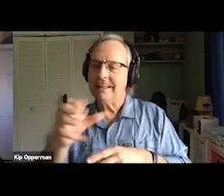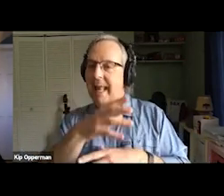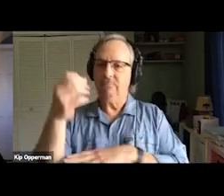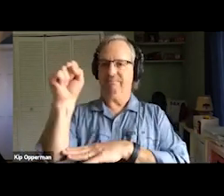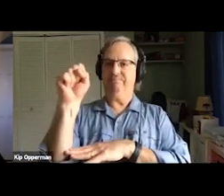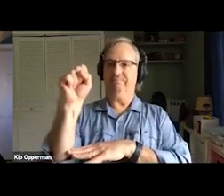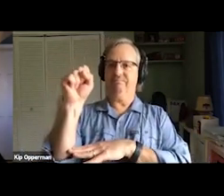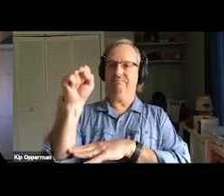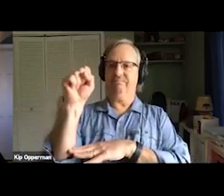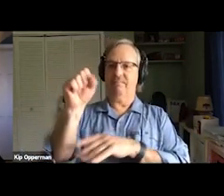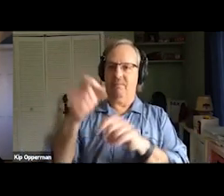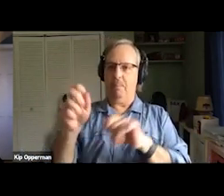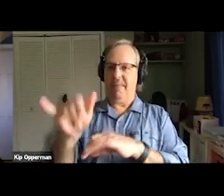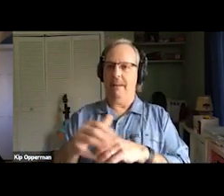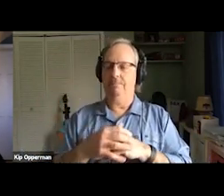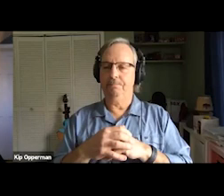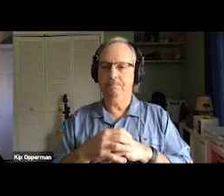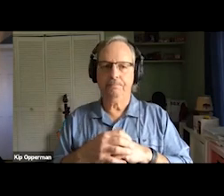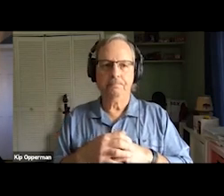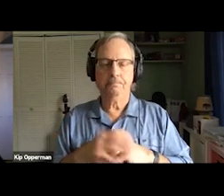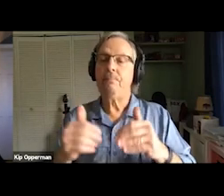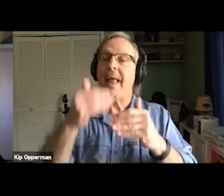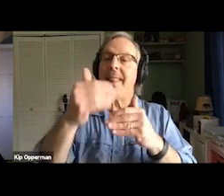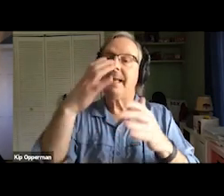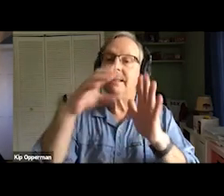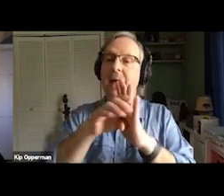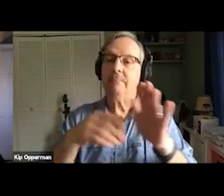Así que, pensándolo bien, y puedes pasar a la siguiente diapositiva.